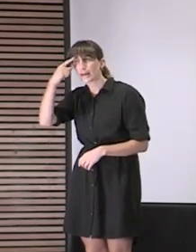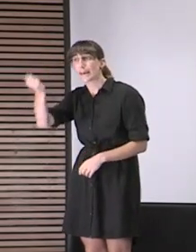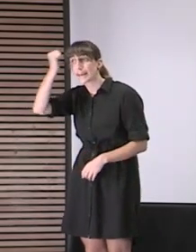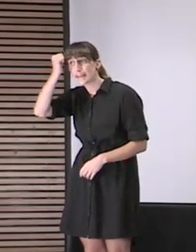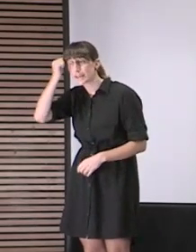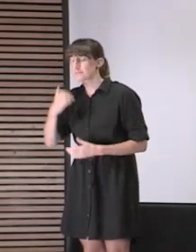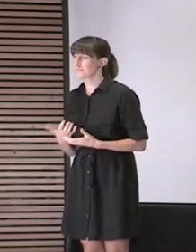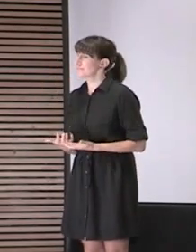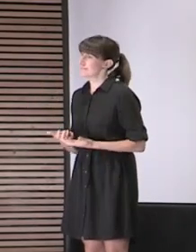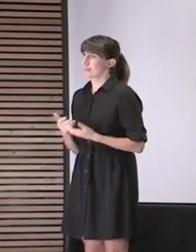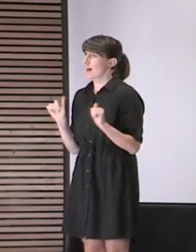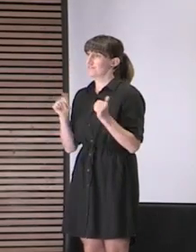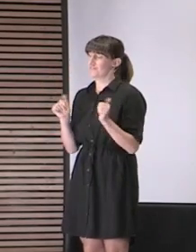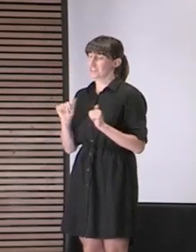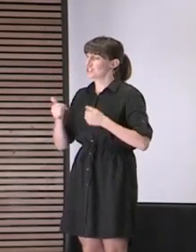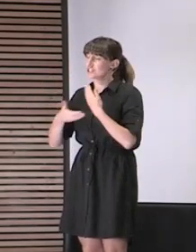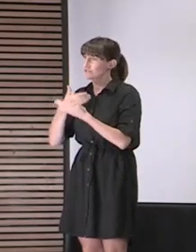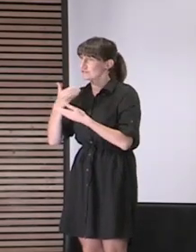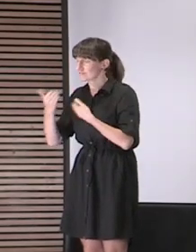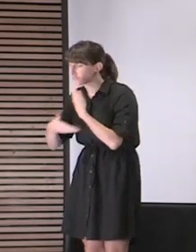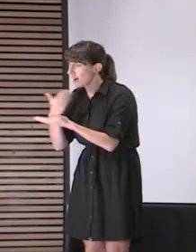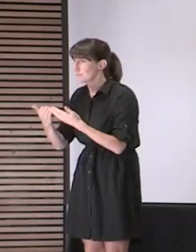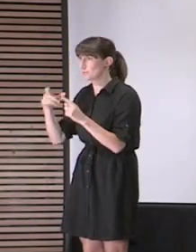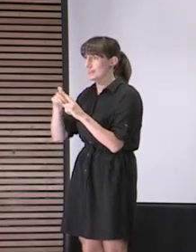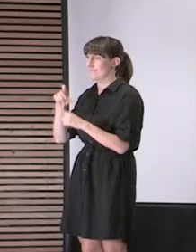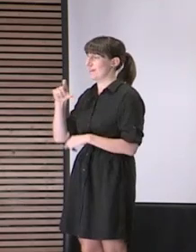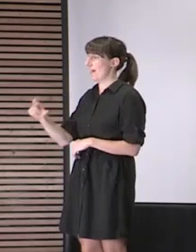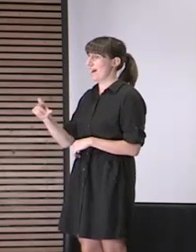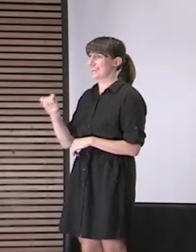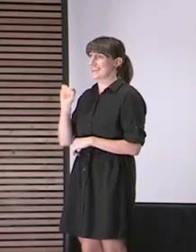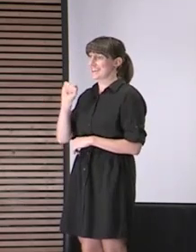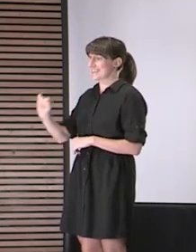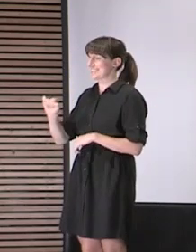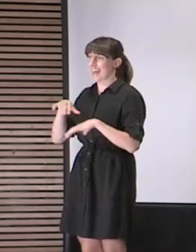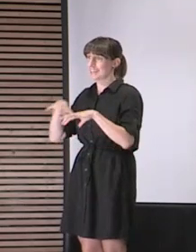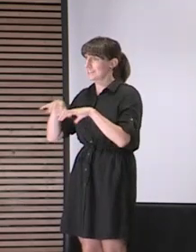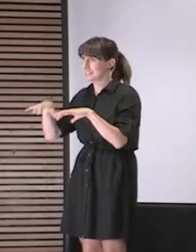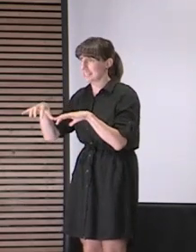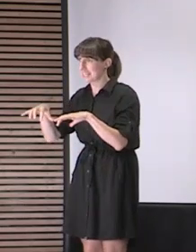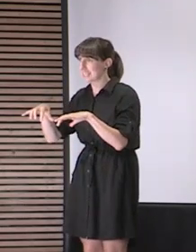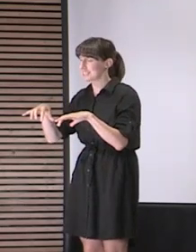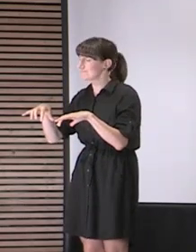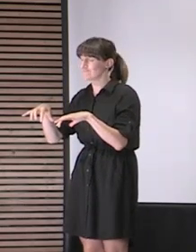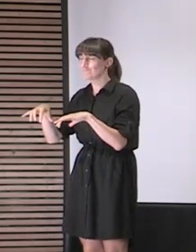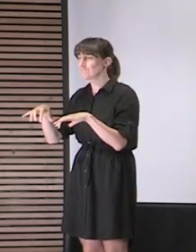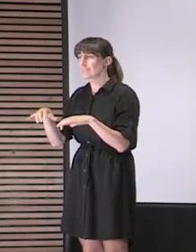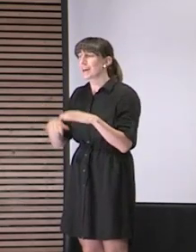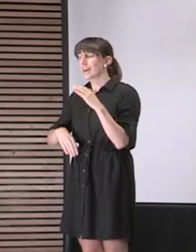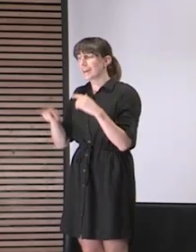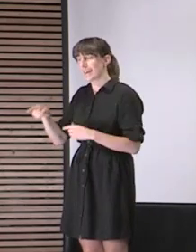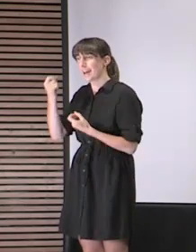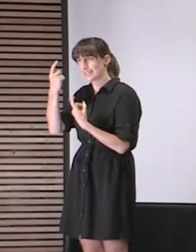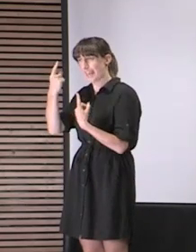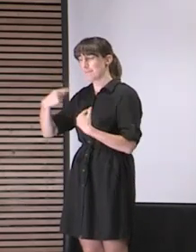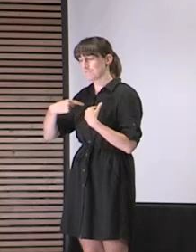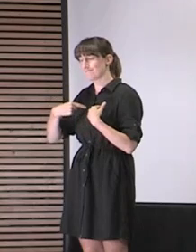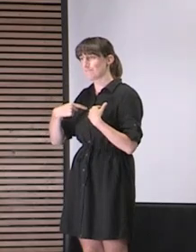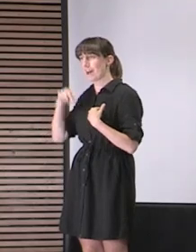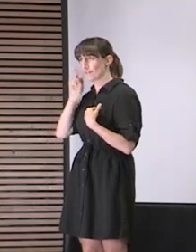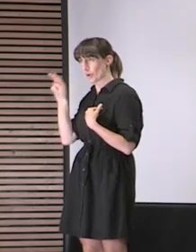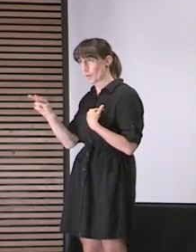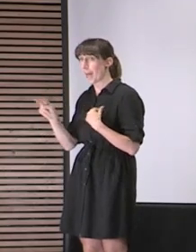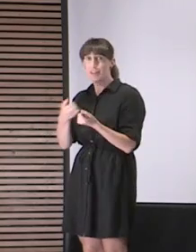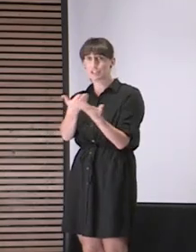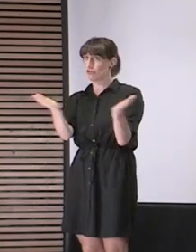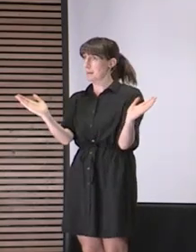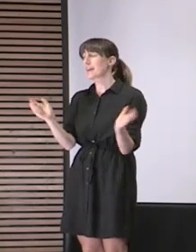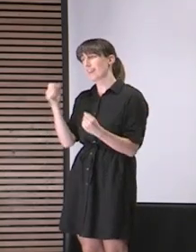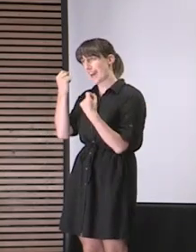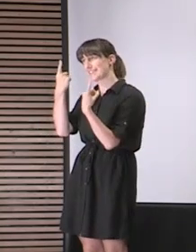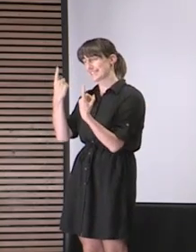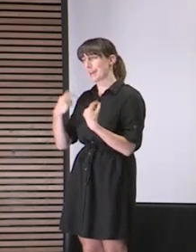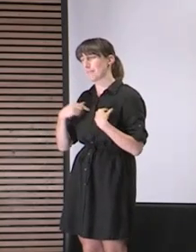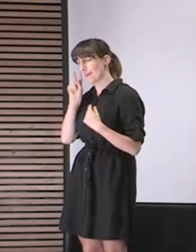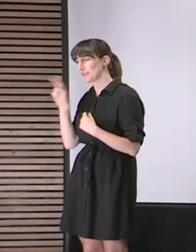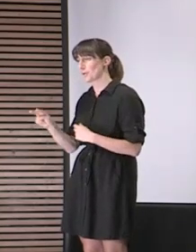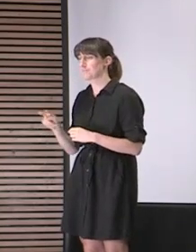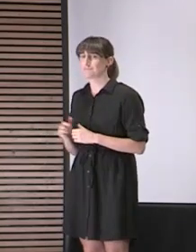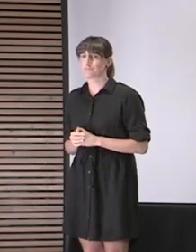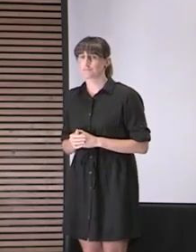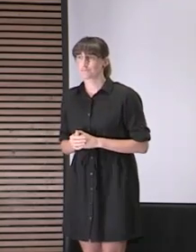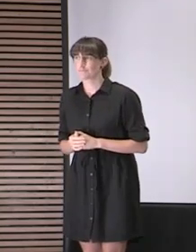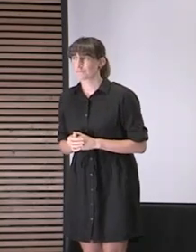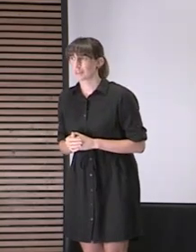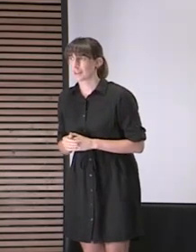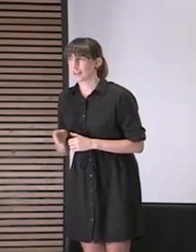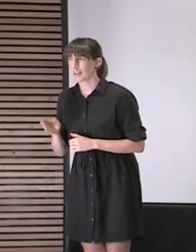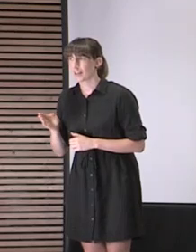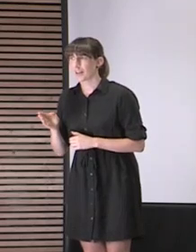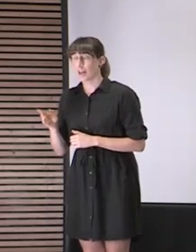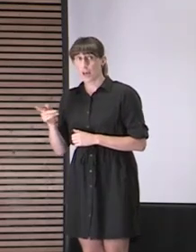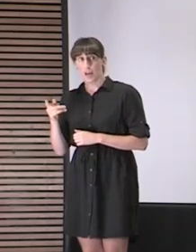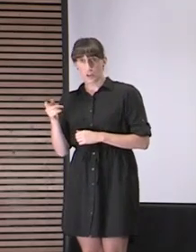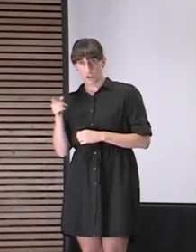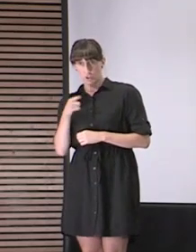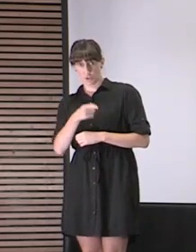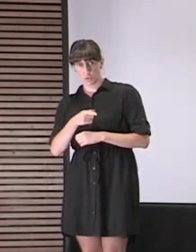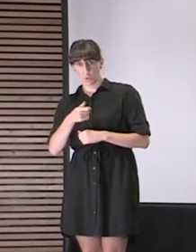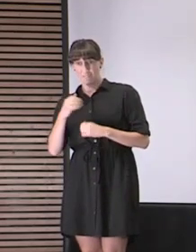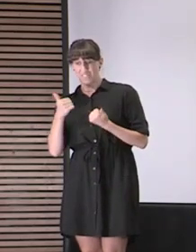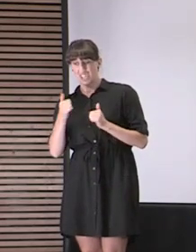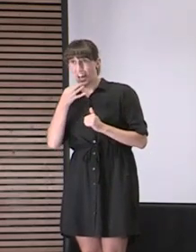diapositiva. Prime Ministro,